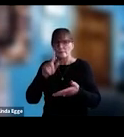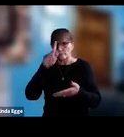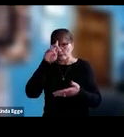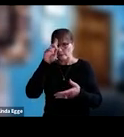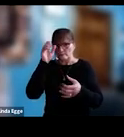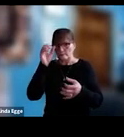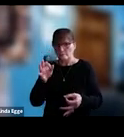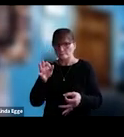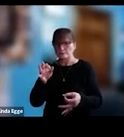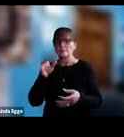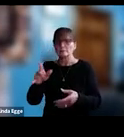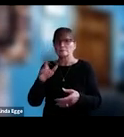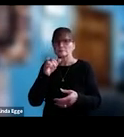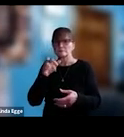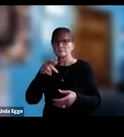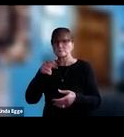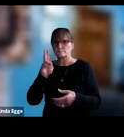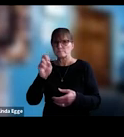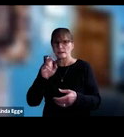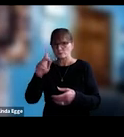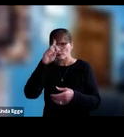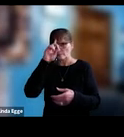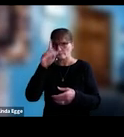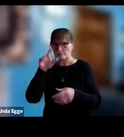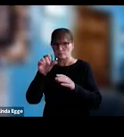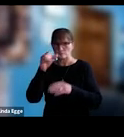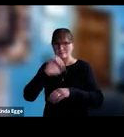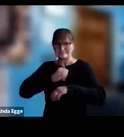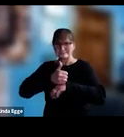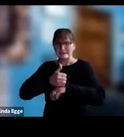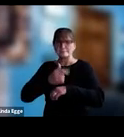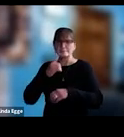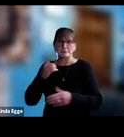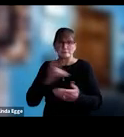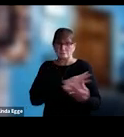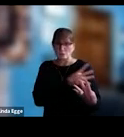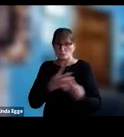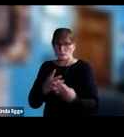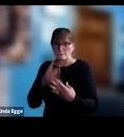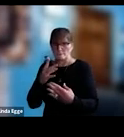no se refiere al estado mental de Paige en el momento en que se cometió el presunto delito, en cuyo caso, ella pudo haber estado bajo el uso de sustancias,